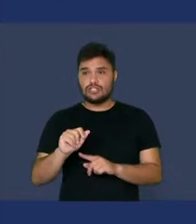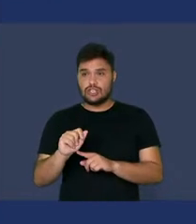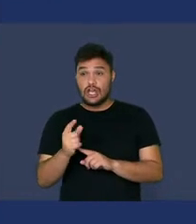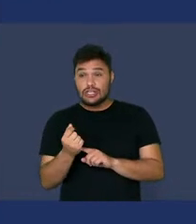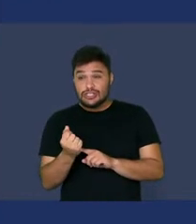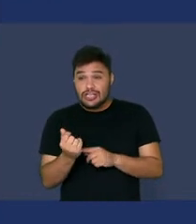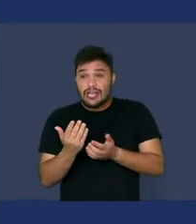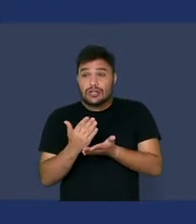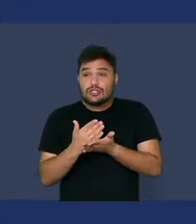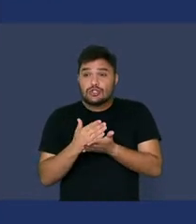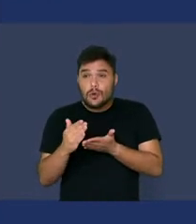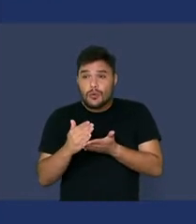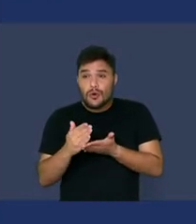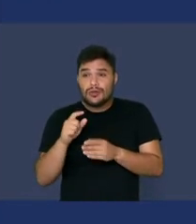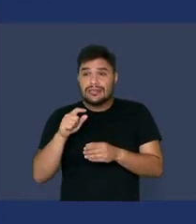NÃO PODE É USAR INCLUSIVE O SUPERAVIT DOS FUNDOS. ENTÃO